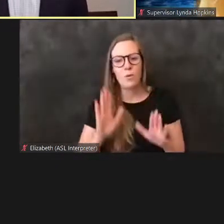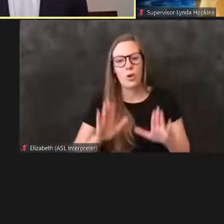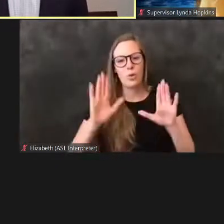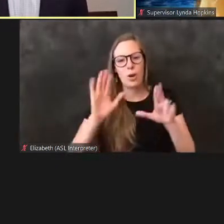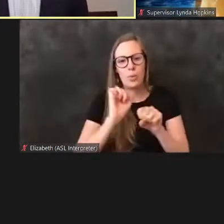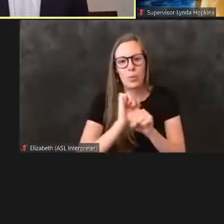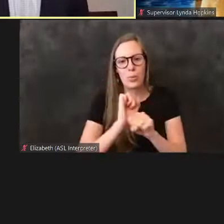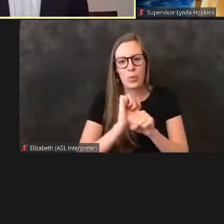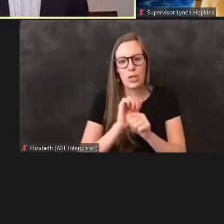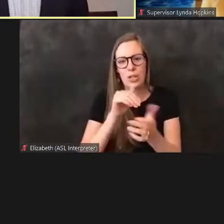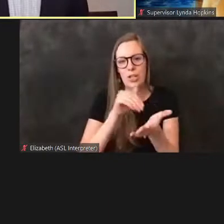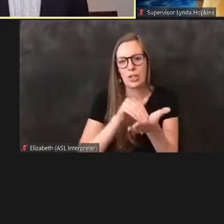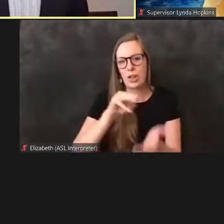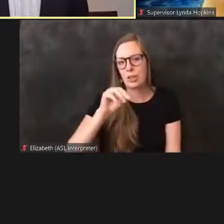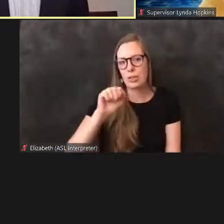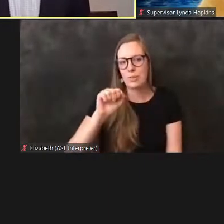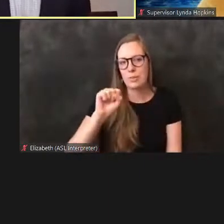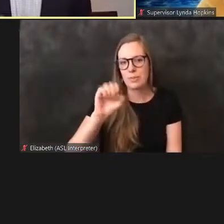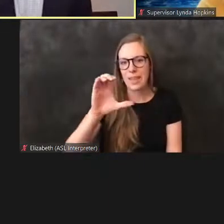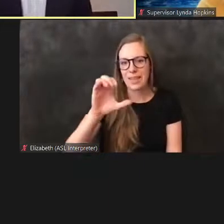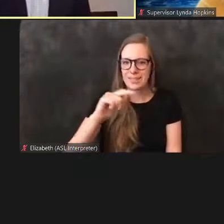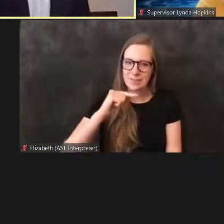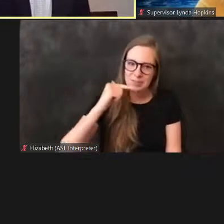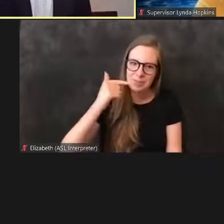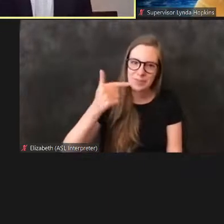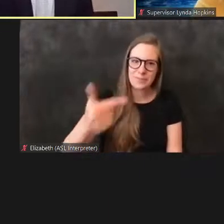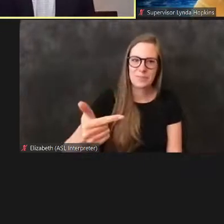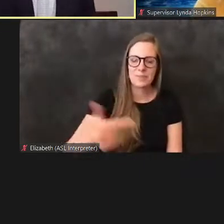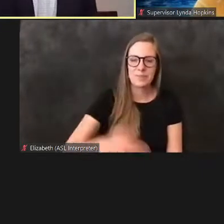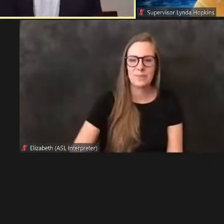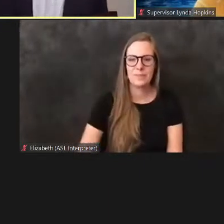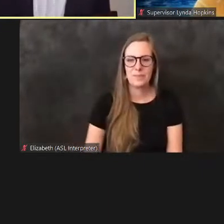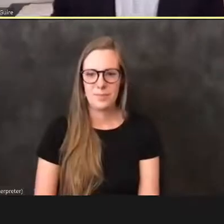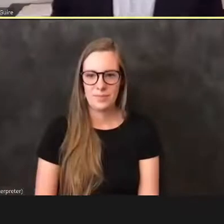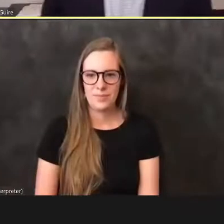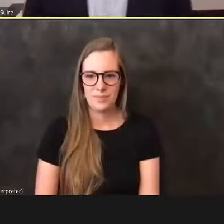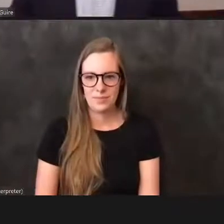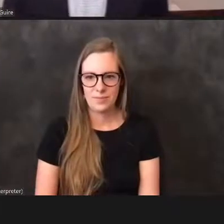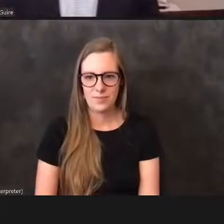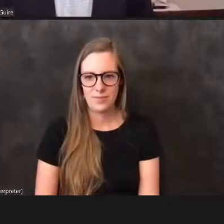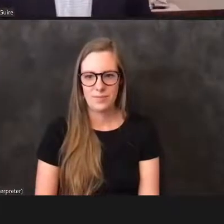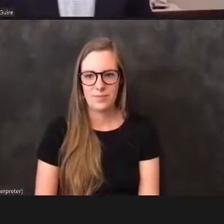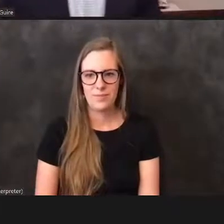Directora de Salud y le agradecemos por el trabajo sorprendente que ella ha hecho.